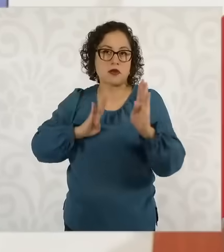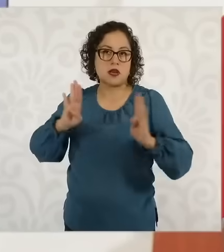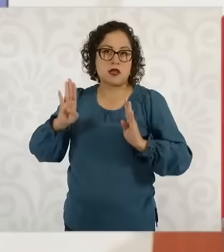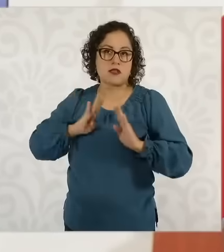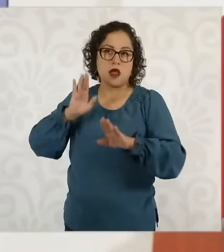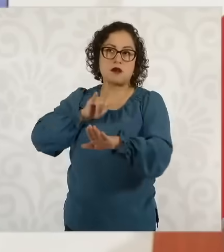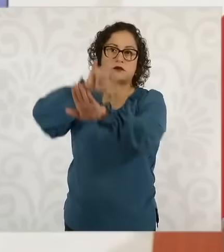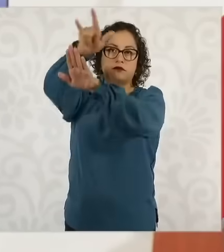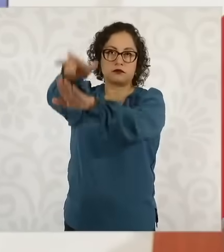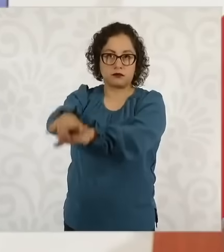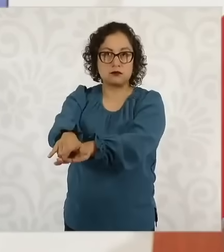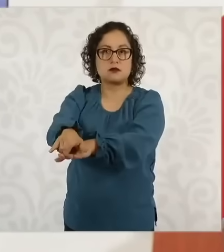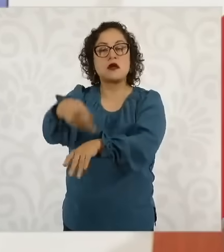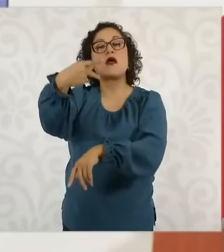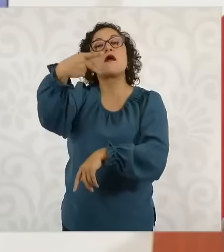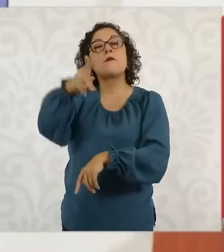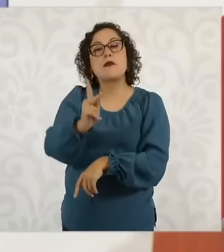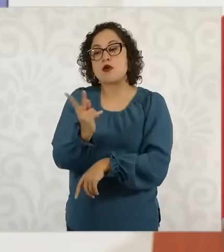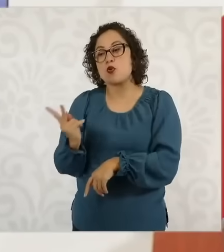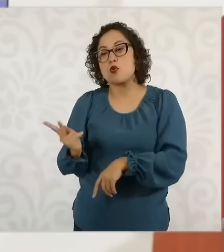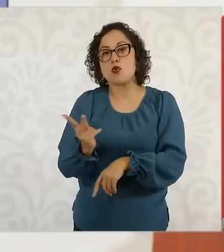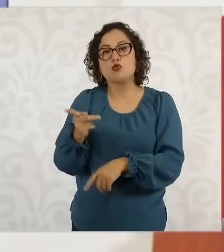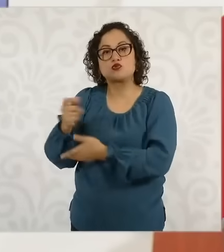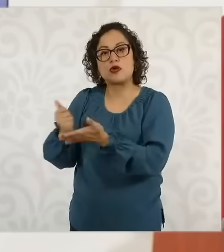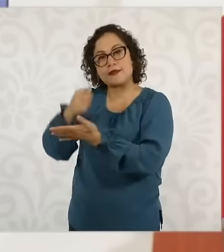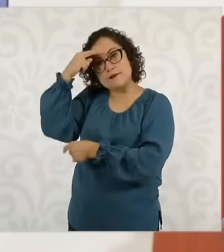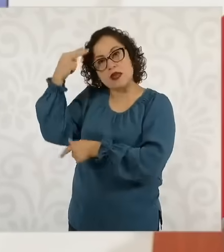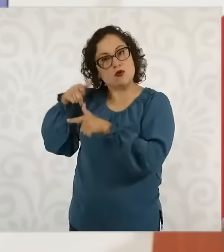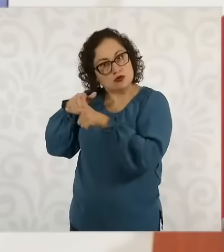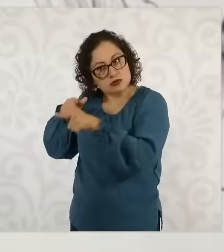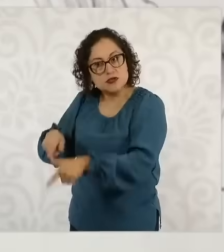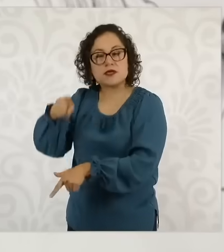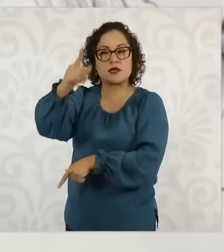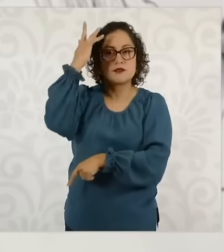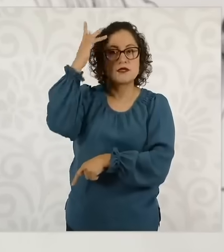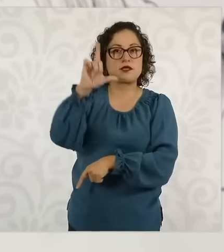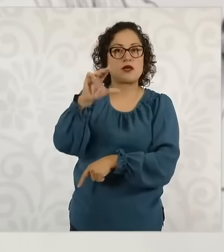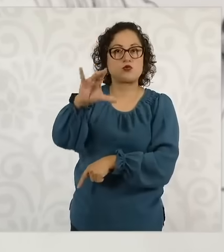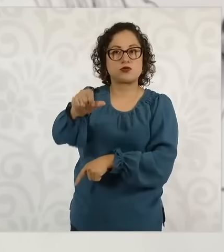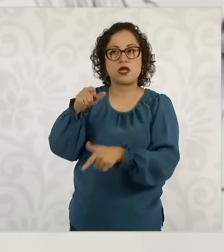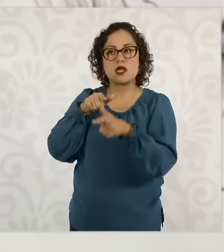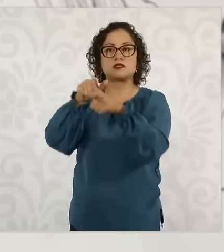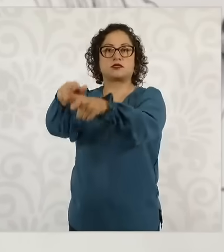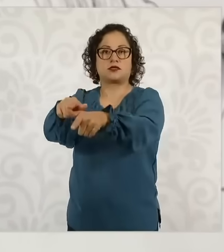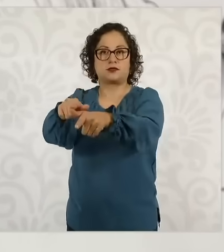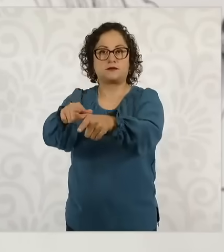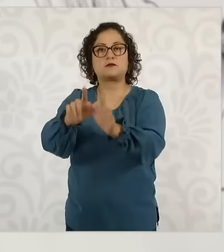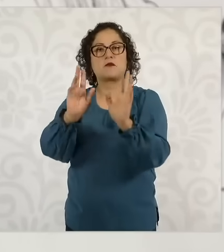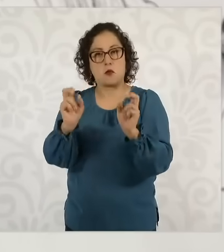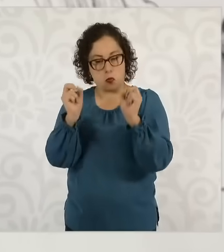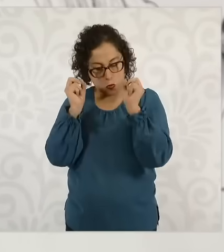el de la Ciudad de México y el de Santa Lucía. Cuando se hace el cálculo de cuánto cuesta,